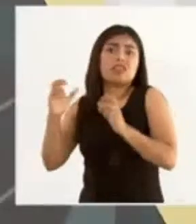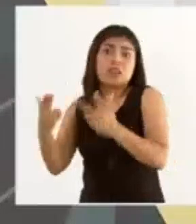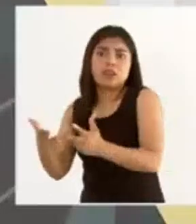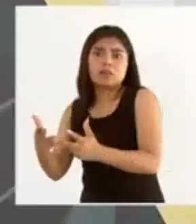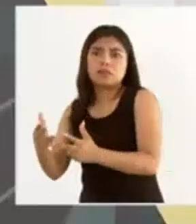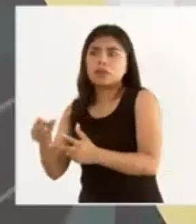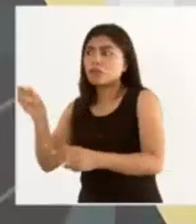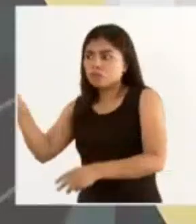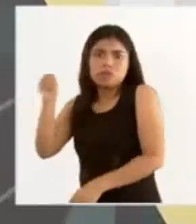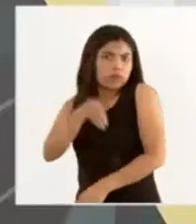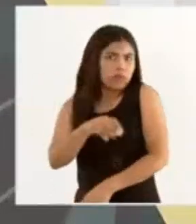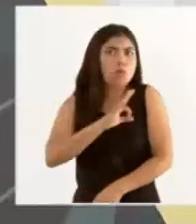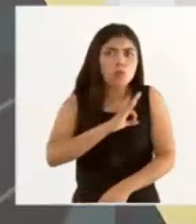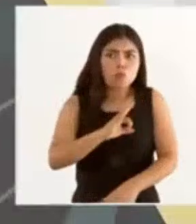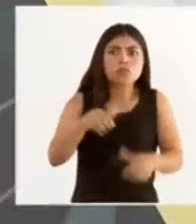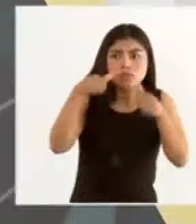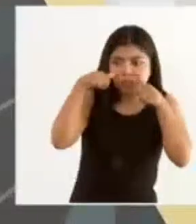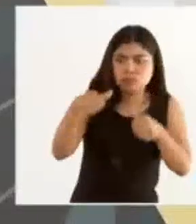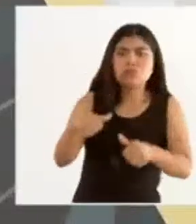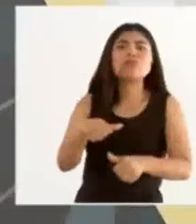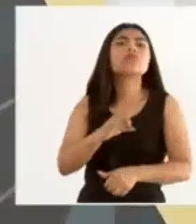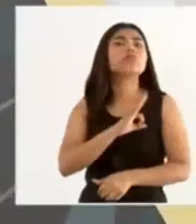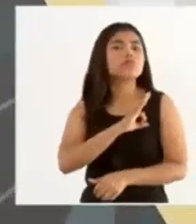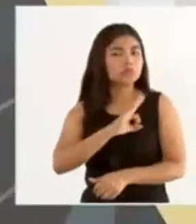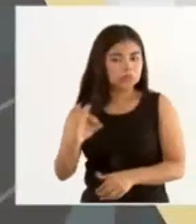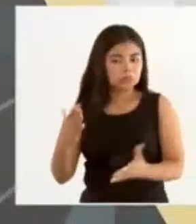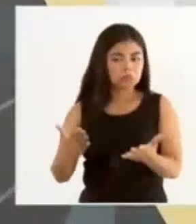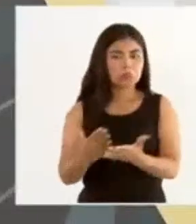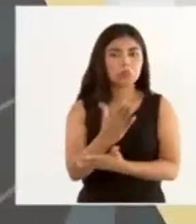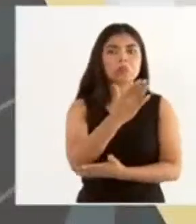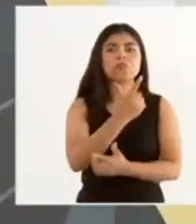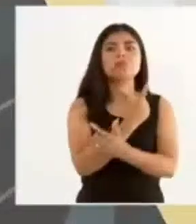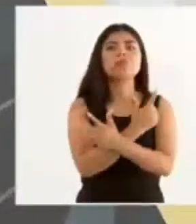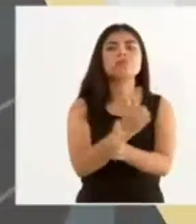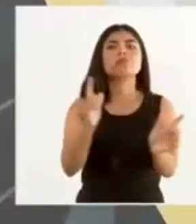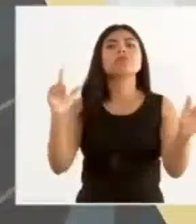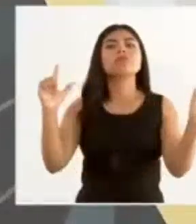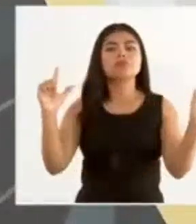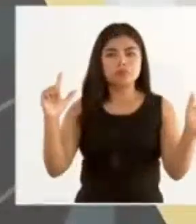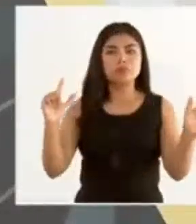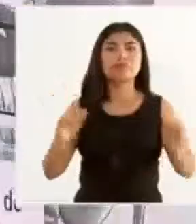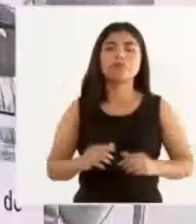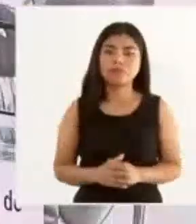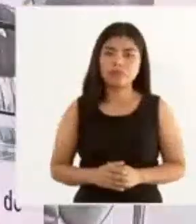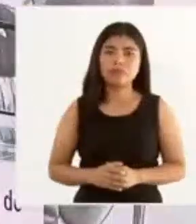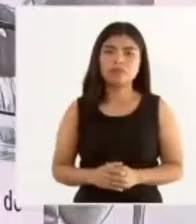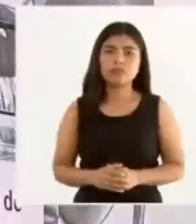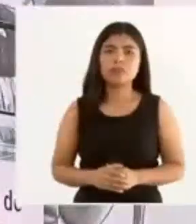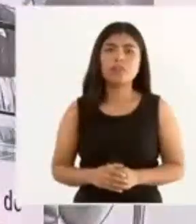todos deben tener el mismo acceso a la salud con la misma calidad y tienen que tener